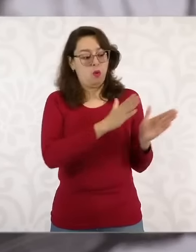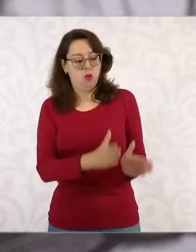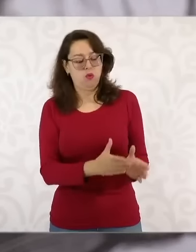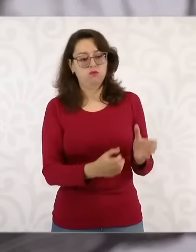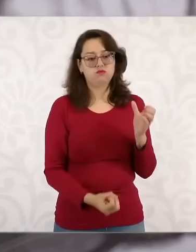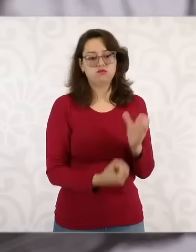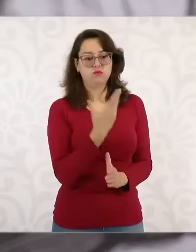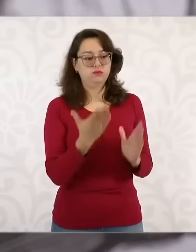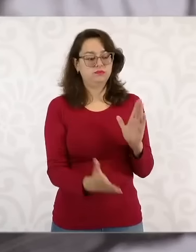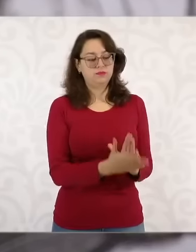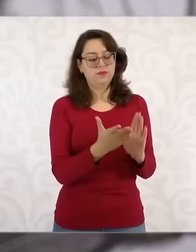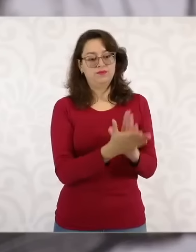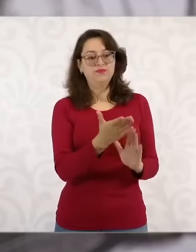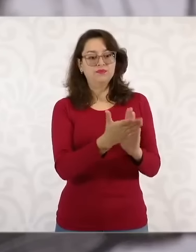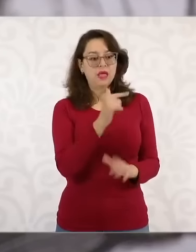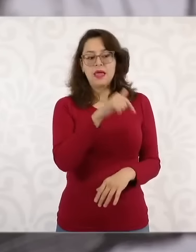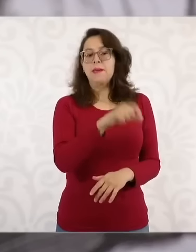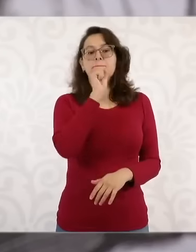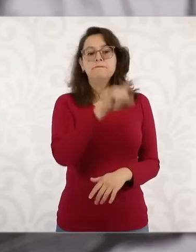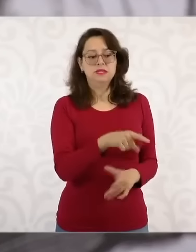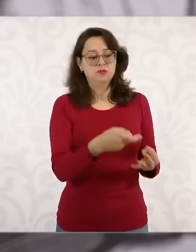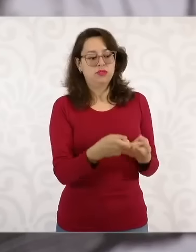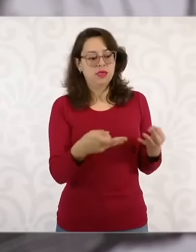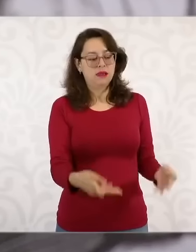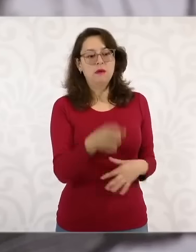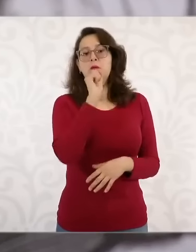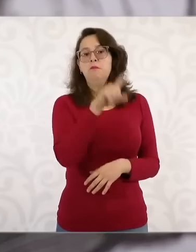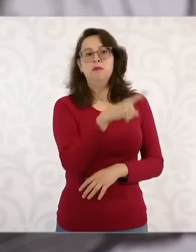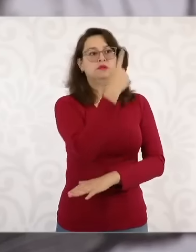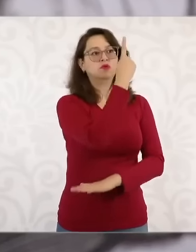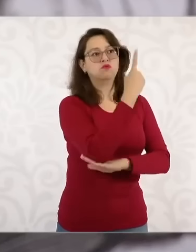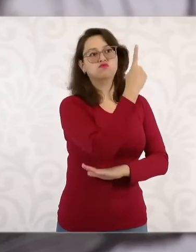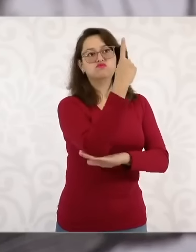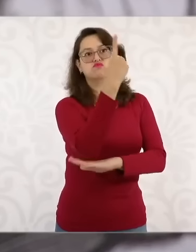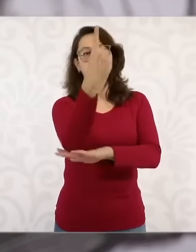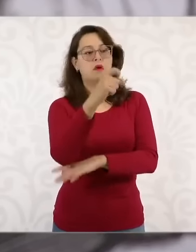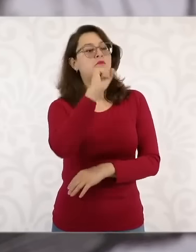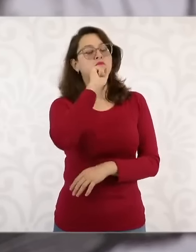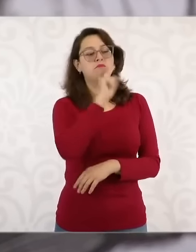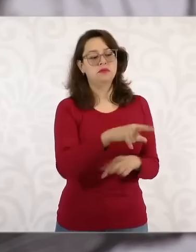como los terrenos, nuestra red de transmisión que está interconectada la red y el acceso a gas,